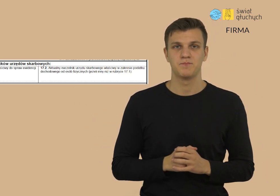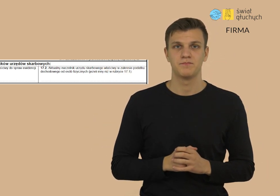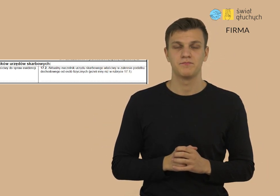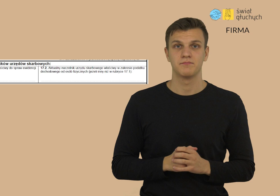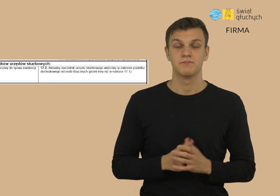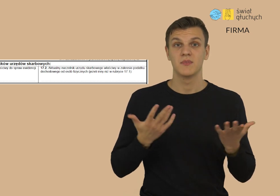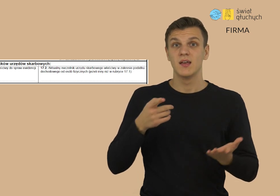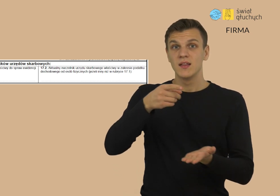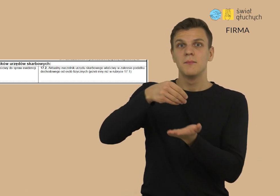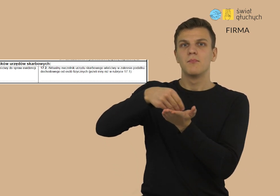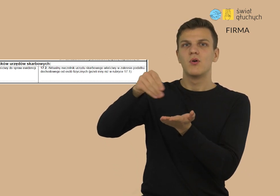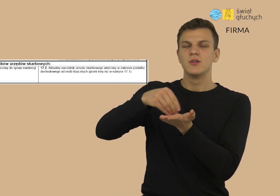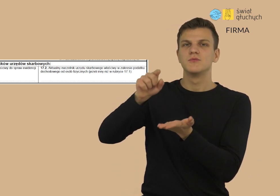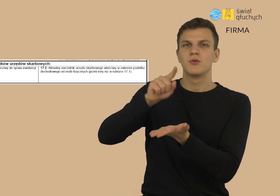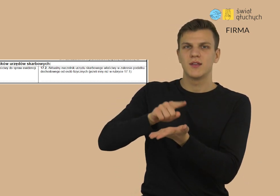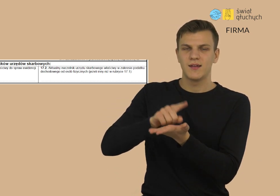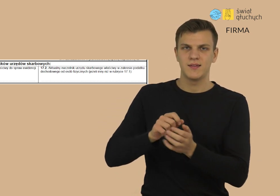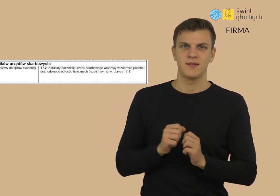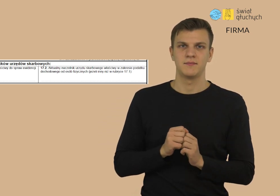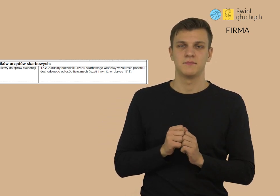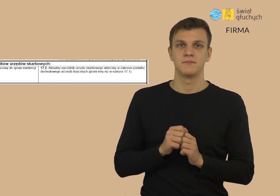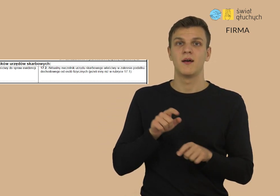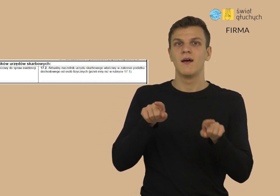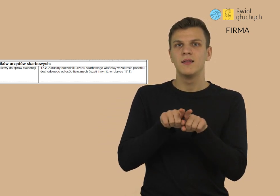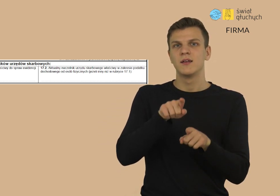To informacja o naczelnikach urzędów skarbowych, którzy są dla Ciebie właściwi w zakresie ewidencji